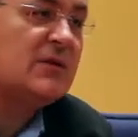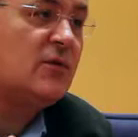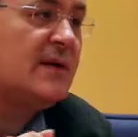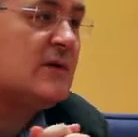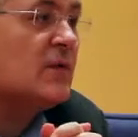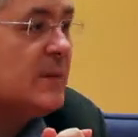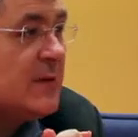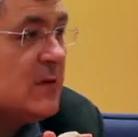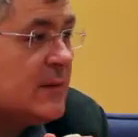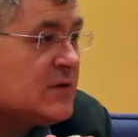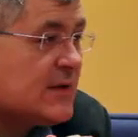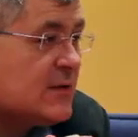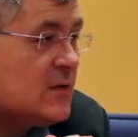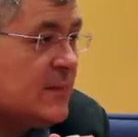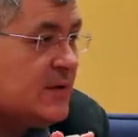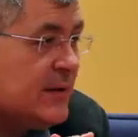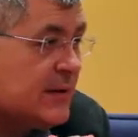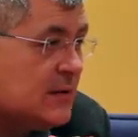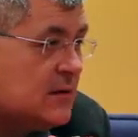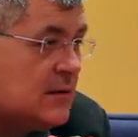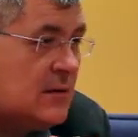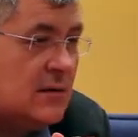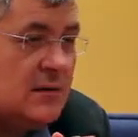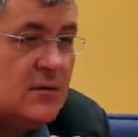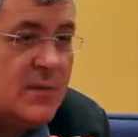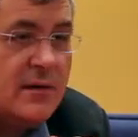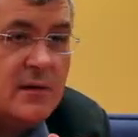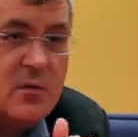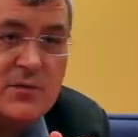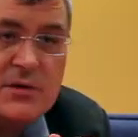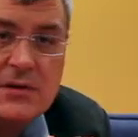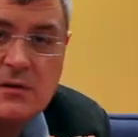difundir ese conocimiento, queremos que ese conocimiento perdure. Nos parece, como después